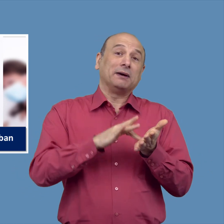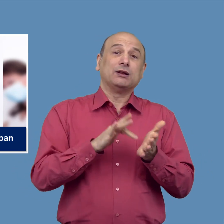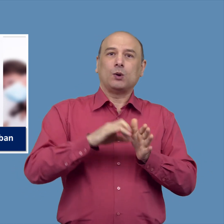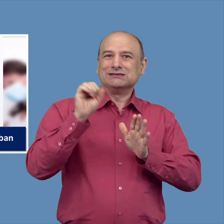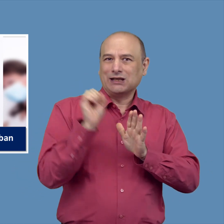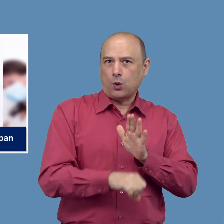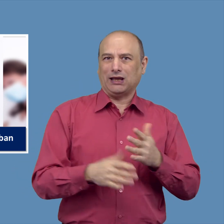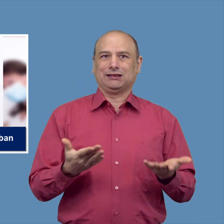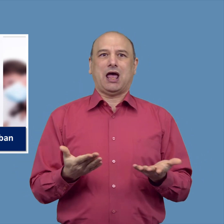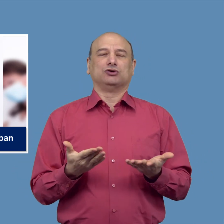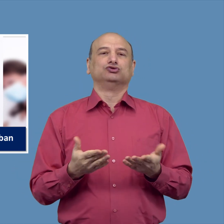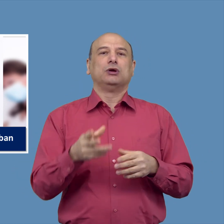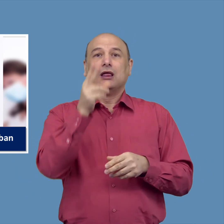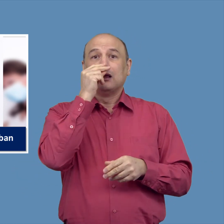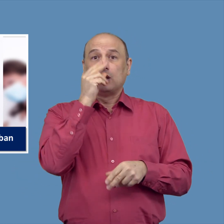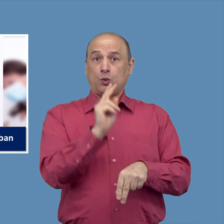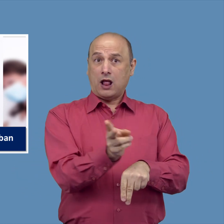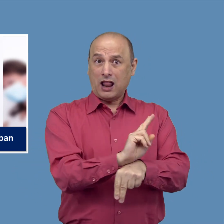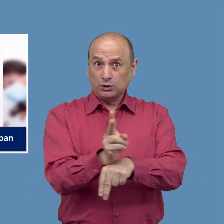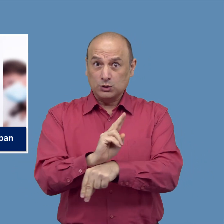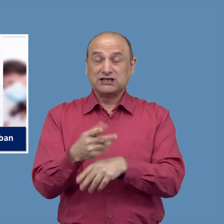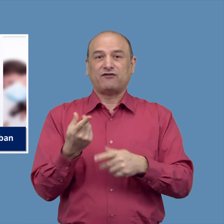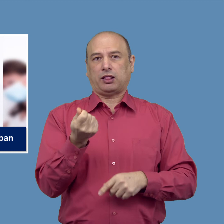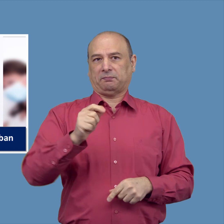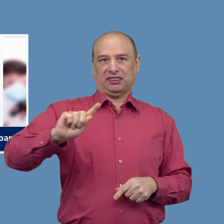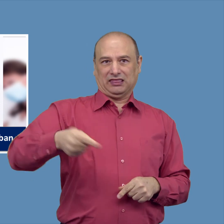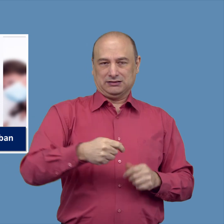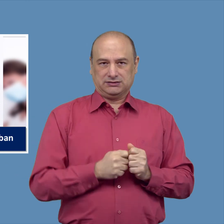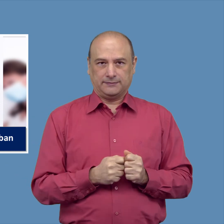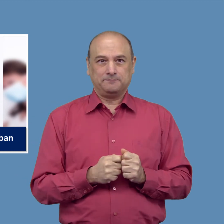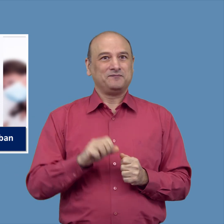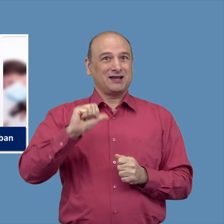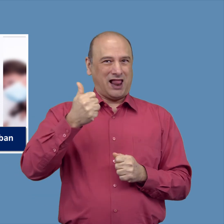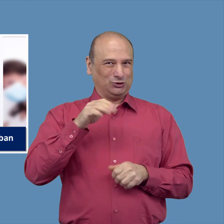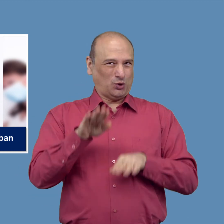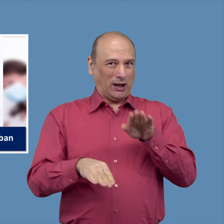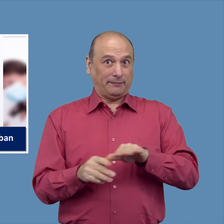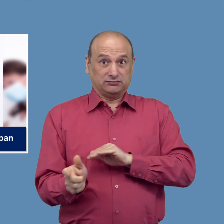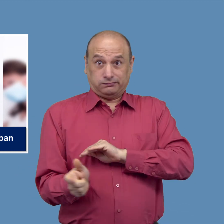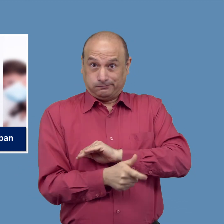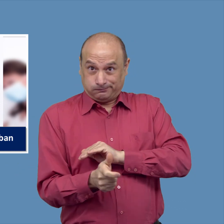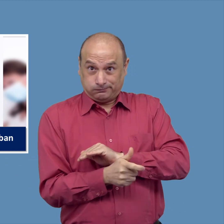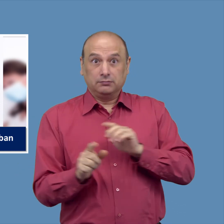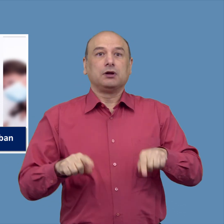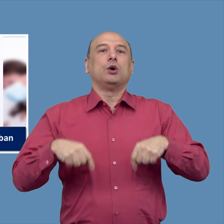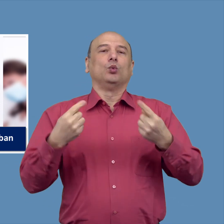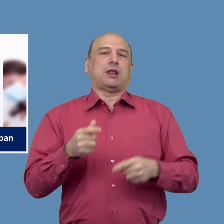például közúti ellenőrzésekkel és szabályszegés esetén a megfelelő pénzbírságok kiszabásával. Az osztrák kormány ezt követően határidő